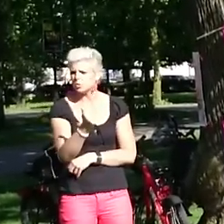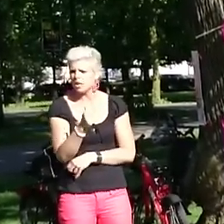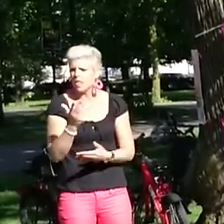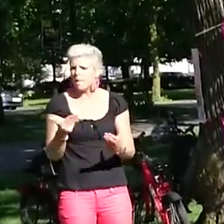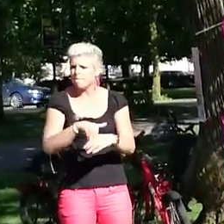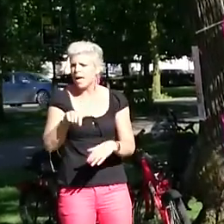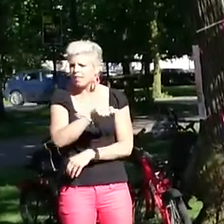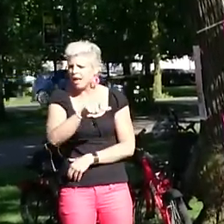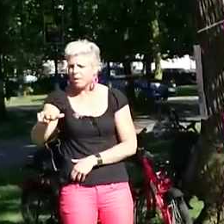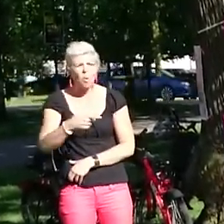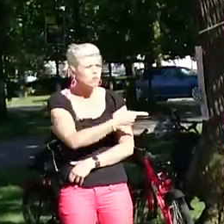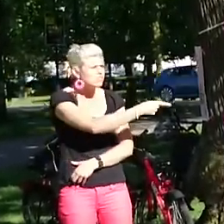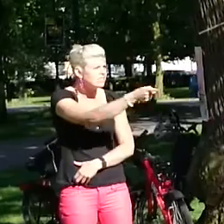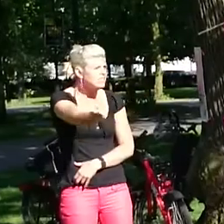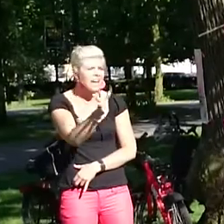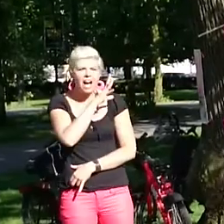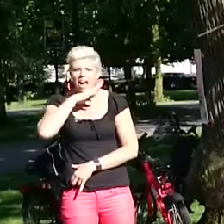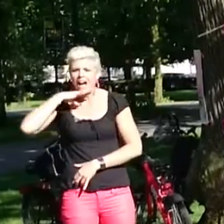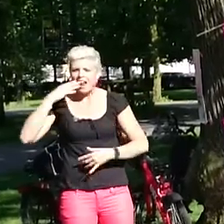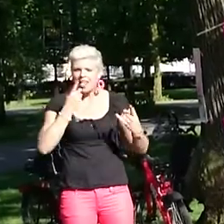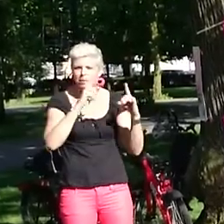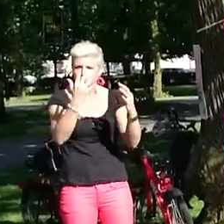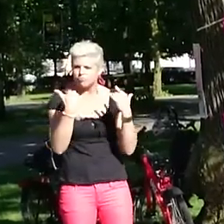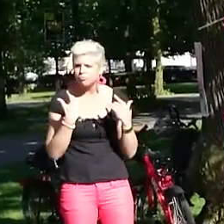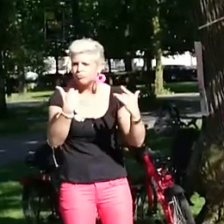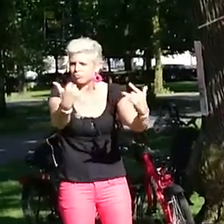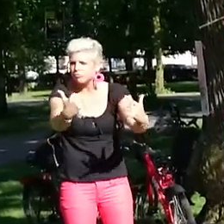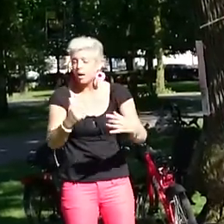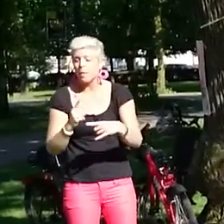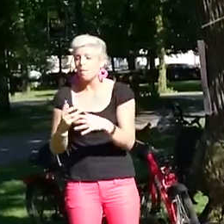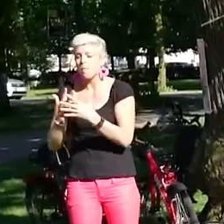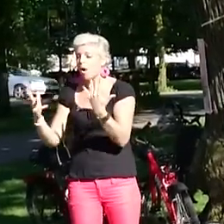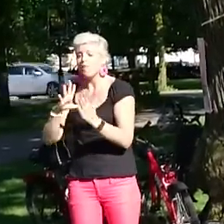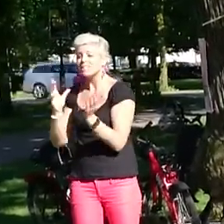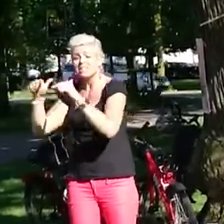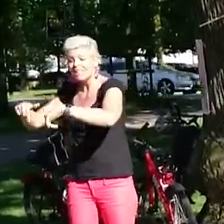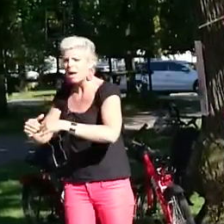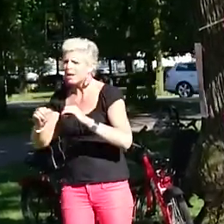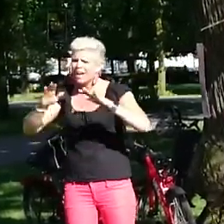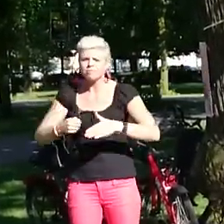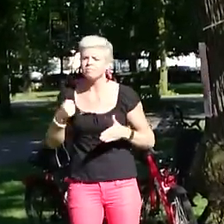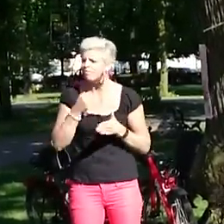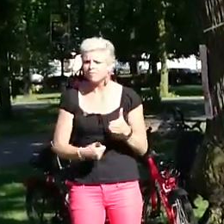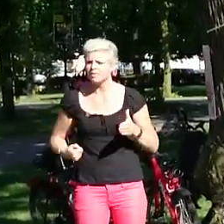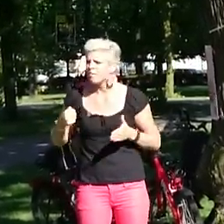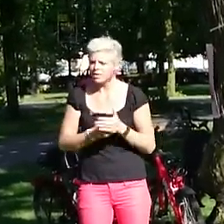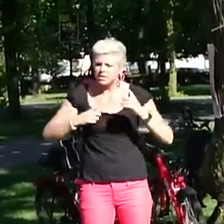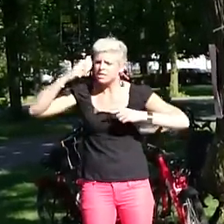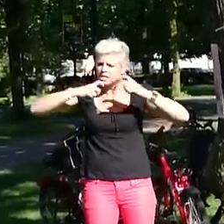Och alla ni härliga människor, och alla som inte är här just nu, men som har jobbat och jobbat och jobbat.